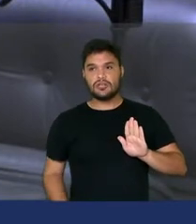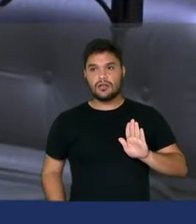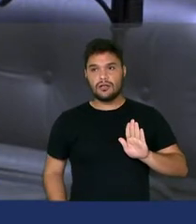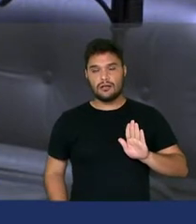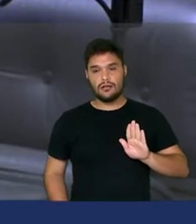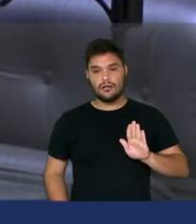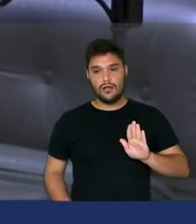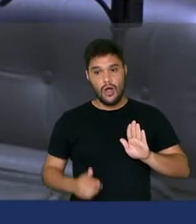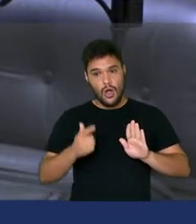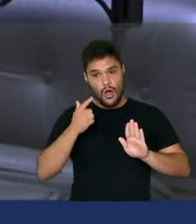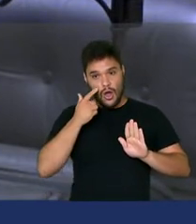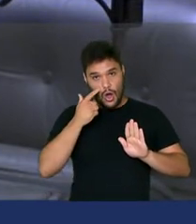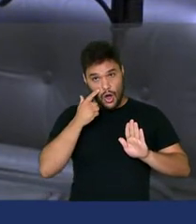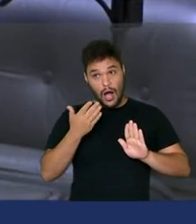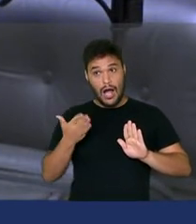QUE NÃO HAVIA ISSO, DENTRO DA